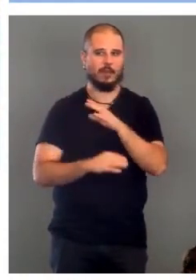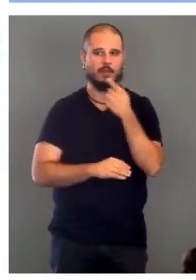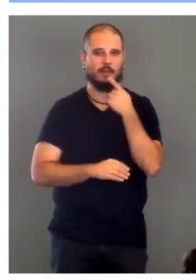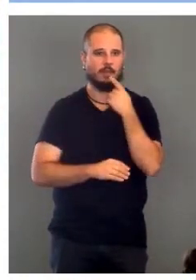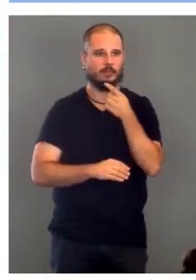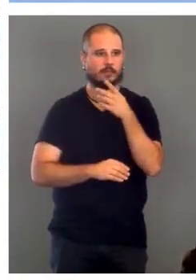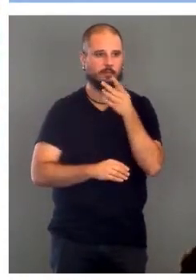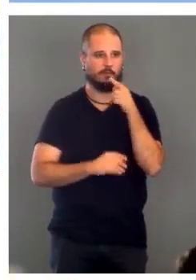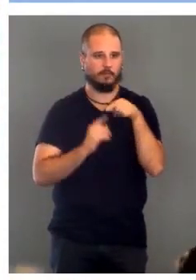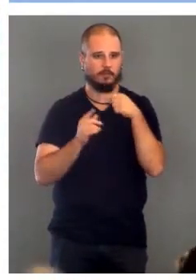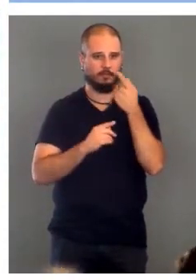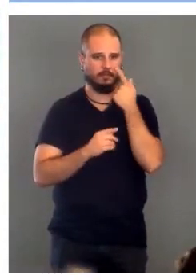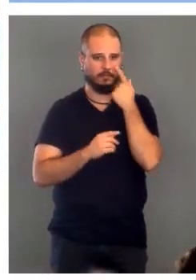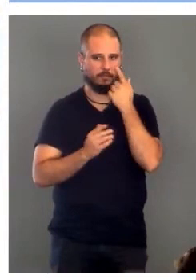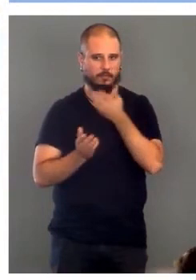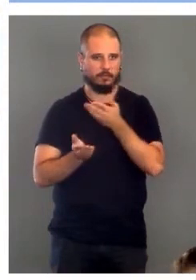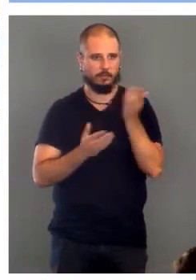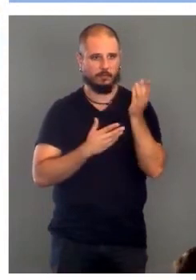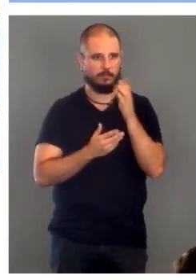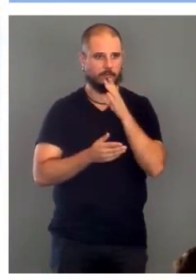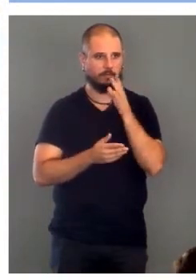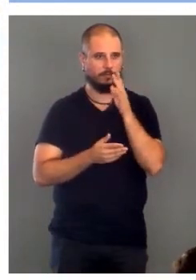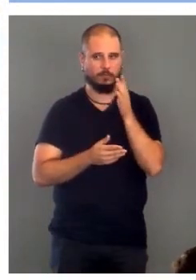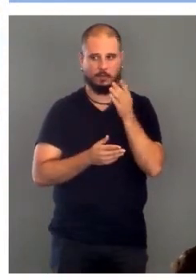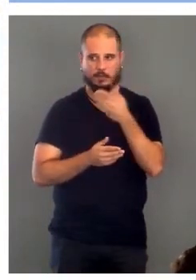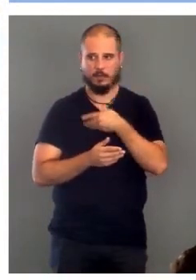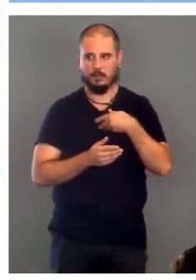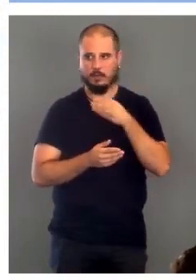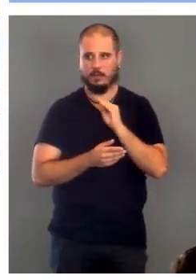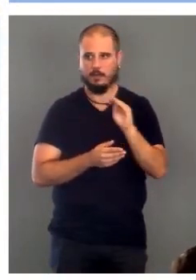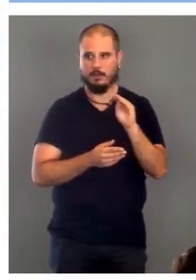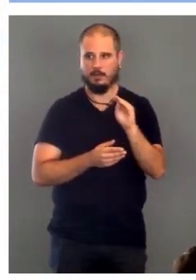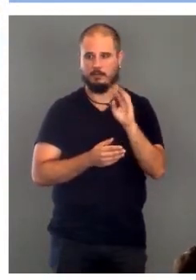Lo vais a comprobar enseguida Por qué ese adjetivo Que va como anillo al dedo